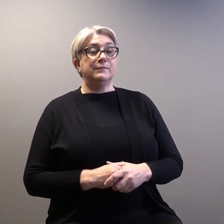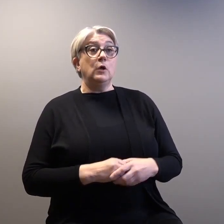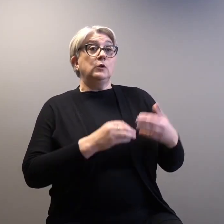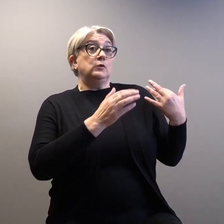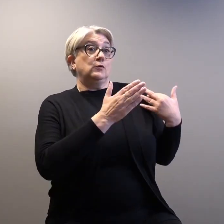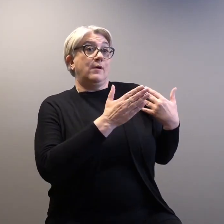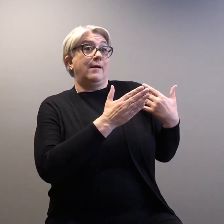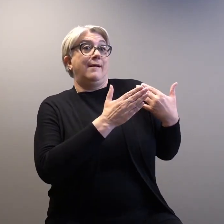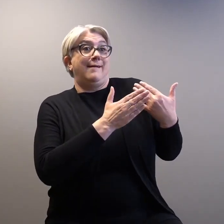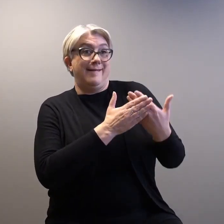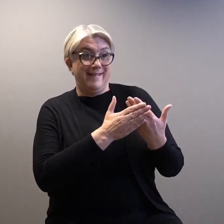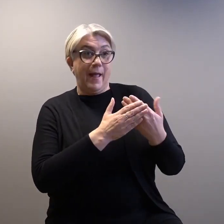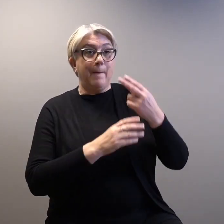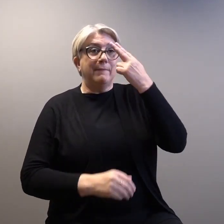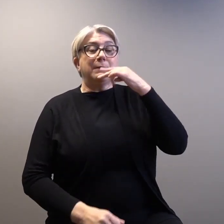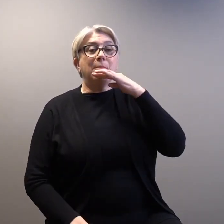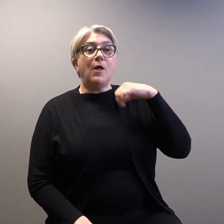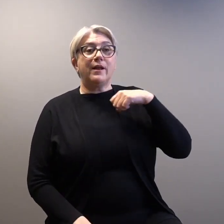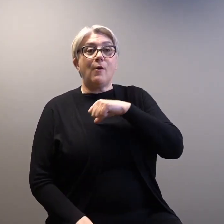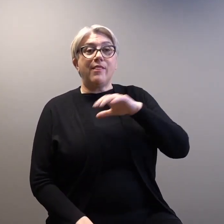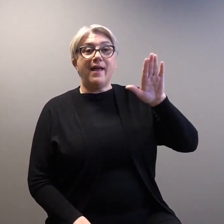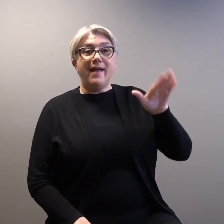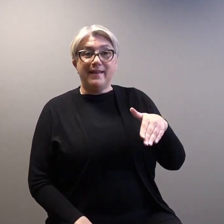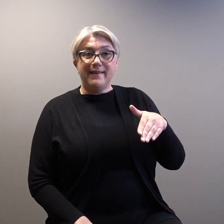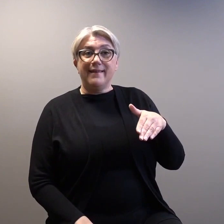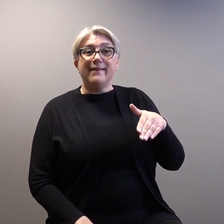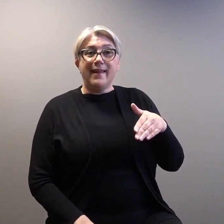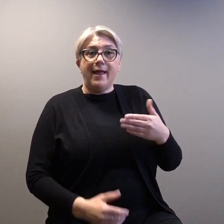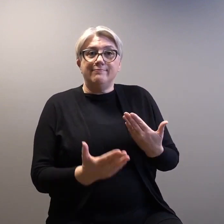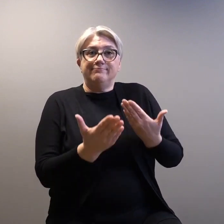Að lokum fór það svo að það var menntamálaráðherra